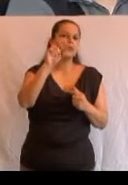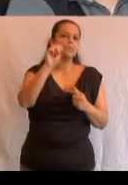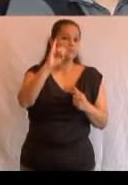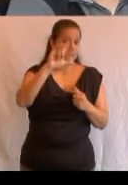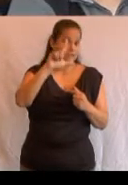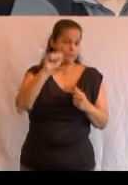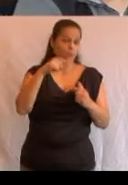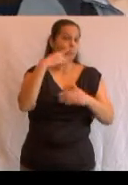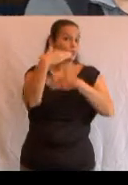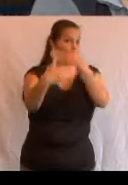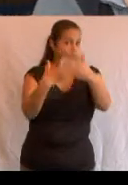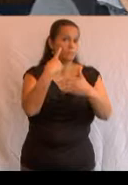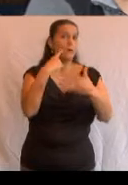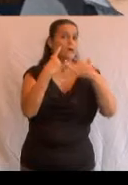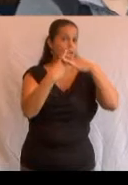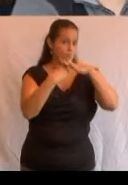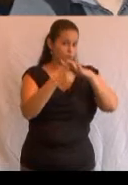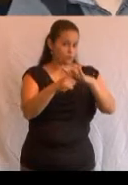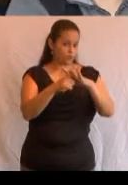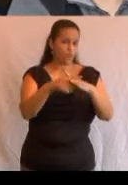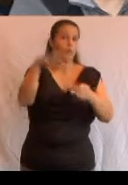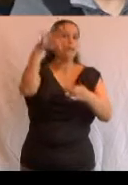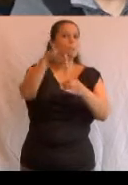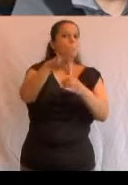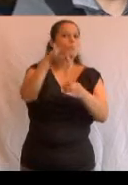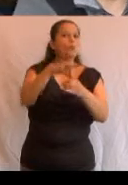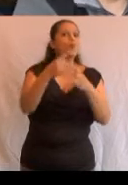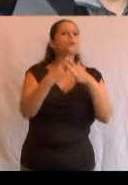un proceso de inclusión, lo que nosotros denominamos el voto inclusivo